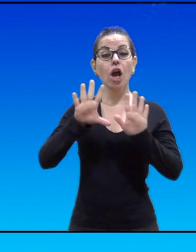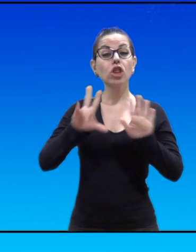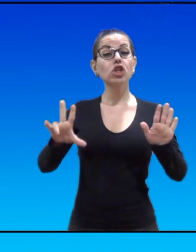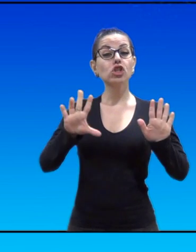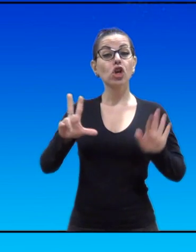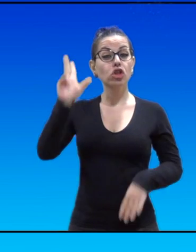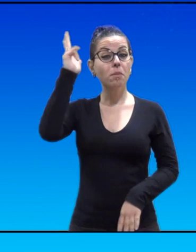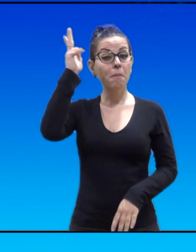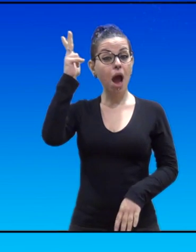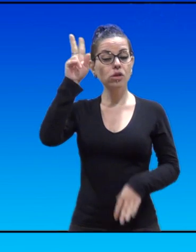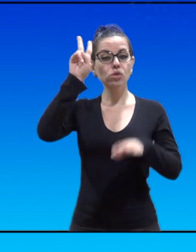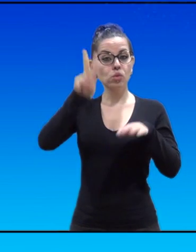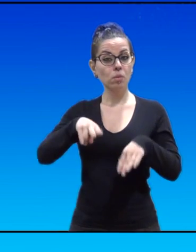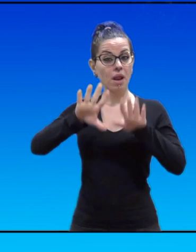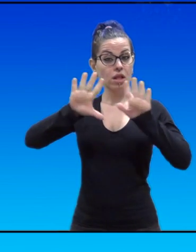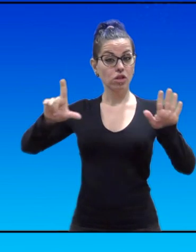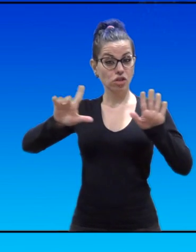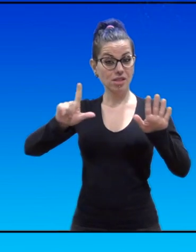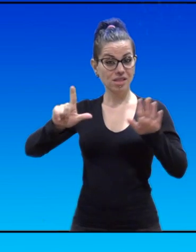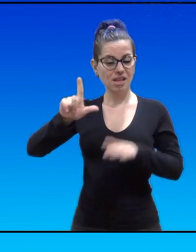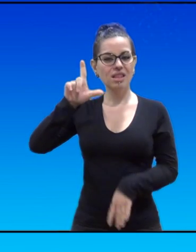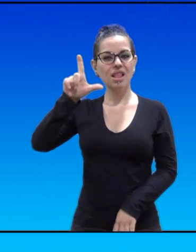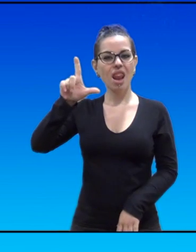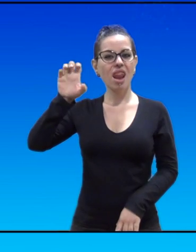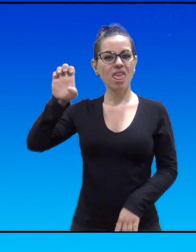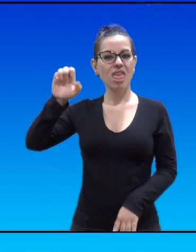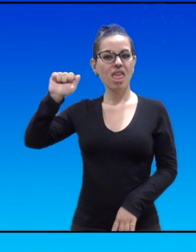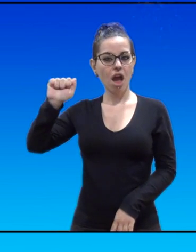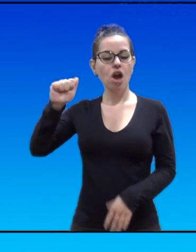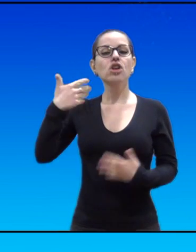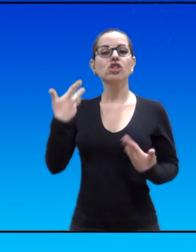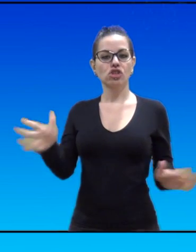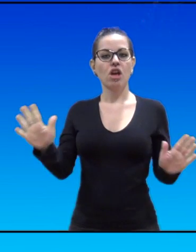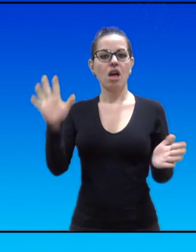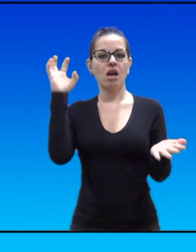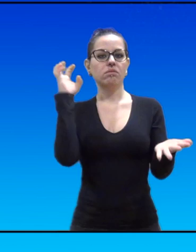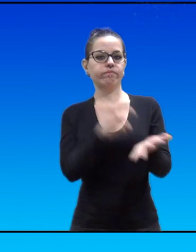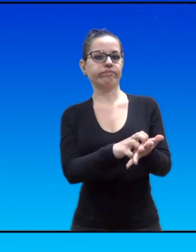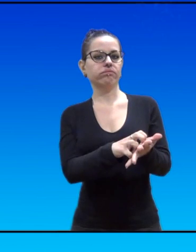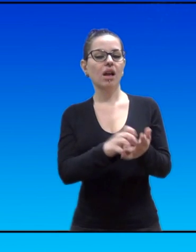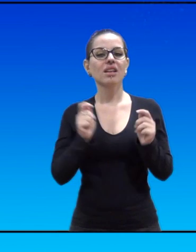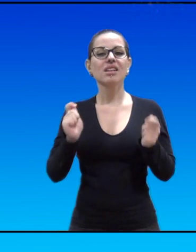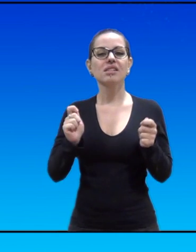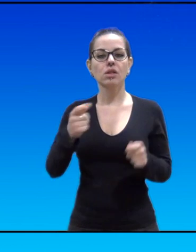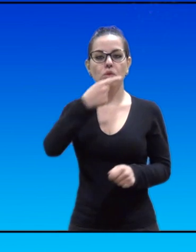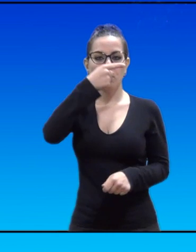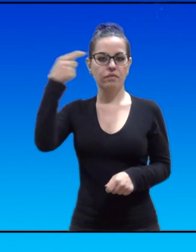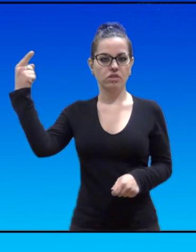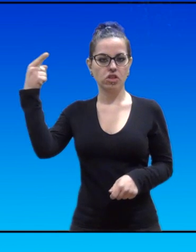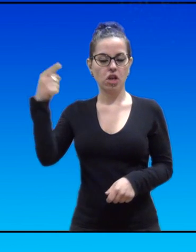il 18 Marzo 2017 i LEA sono stati pubblicati sulla Gazzetta Ufficiale.